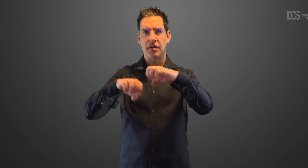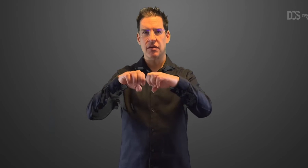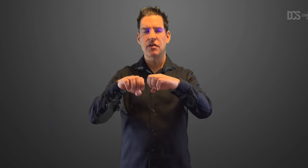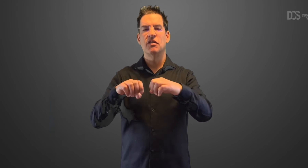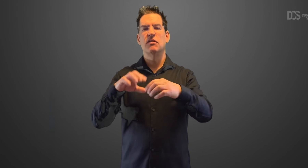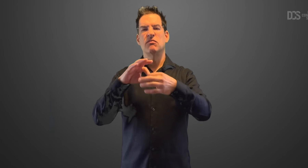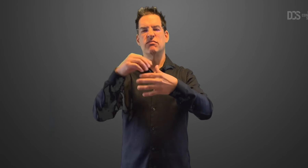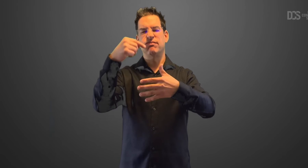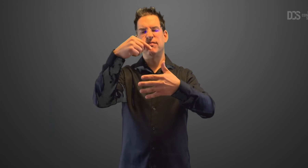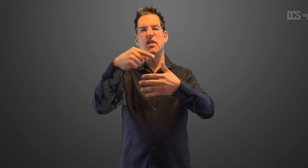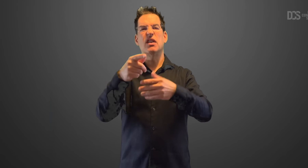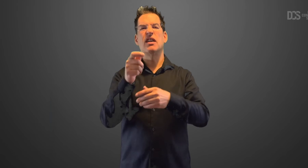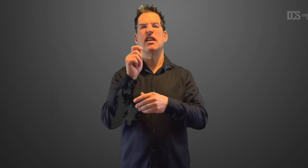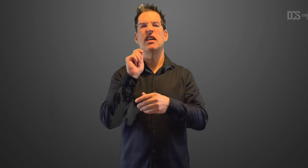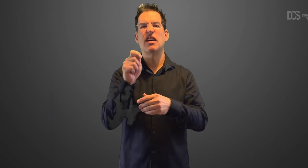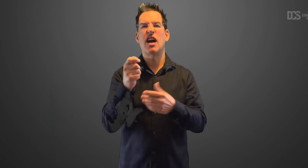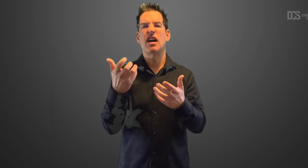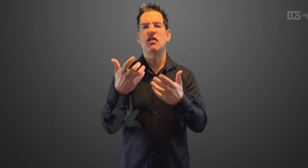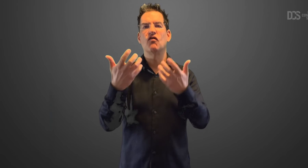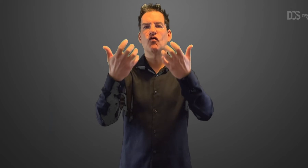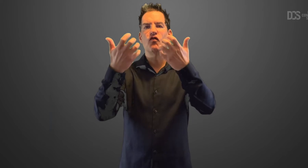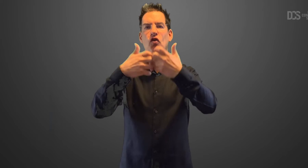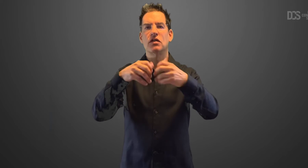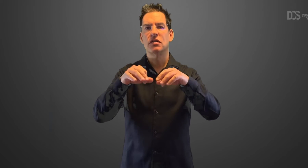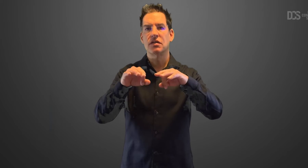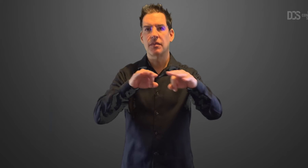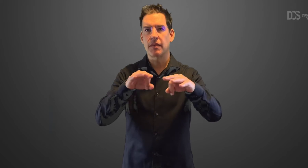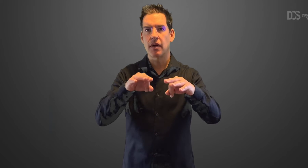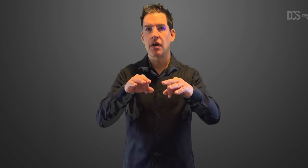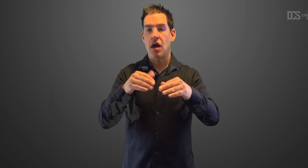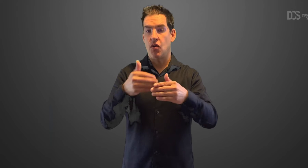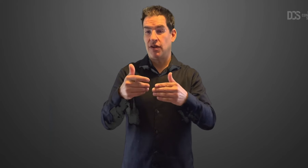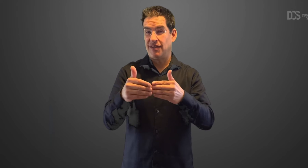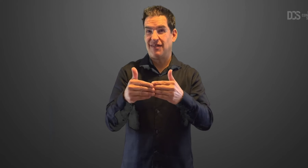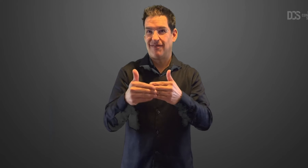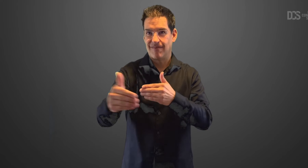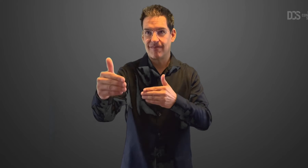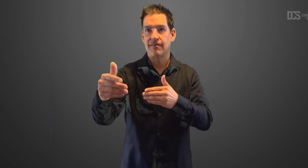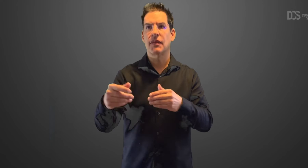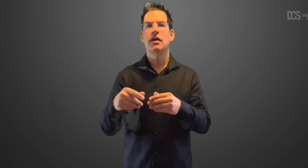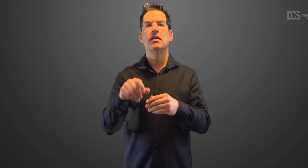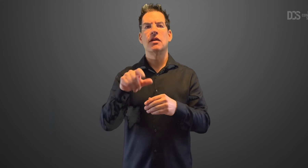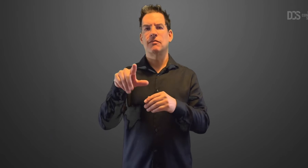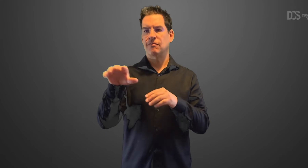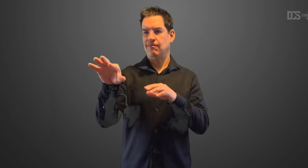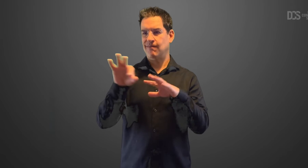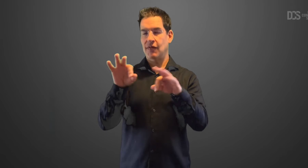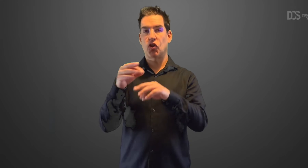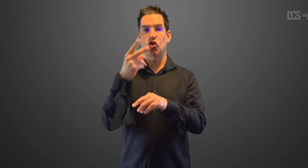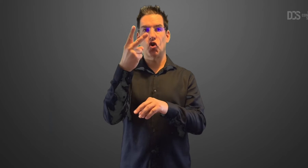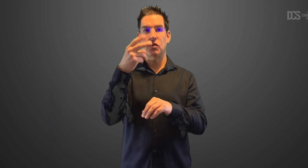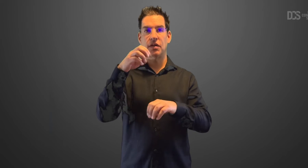la descripción de la función se encuentra actualmente en curso.